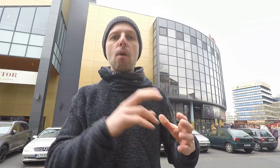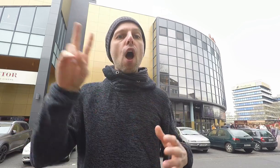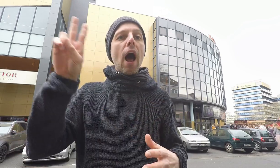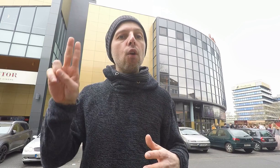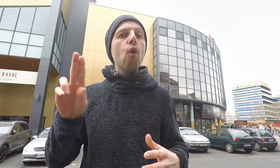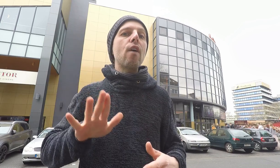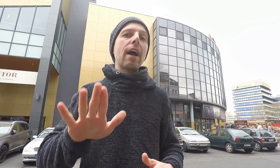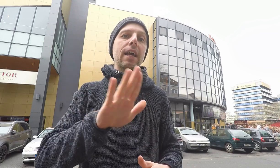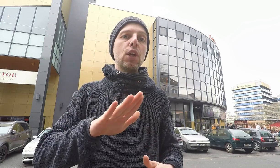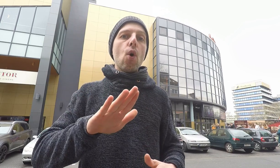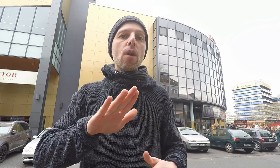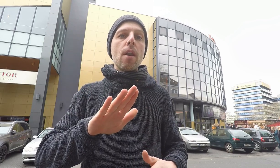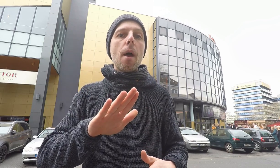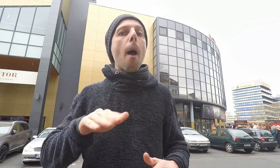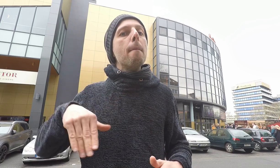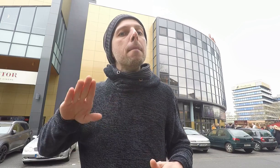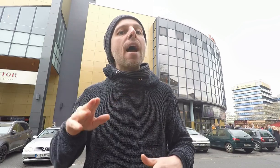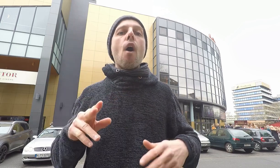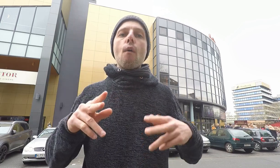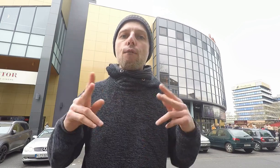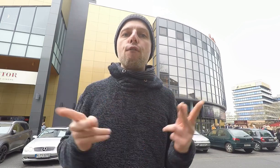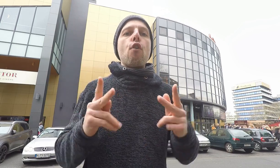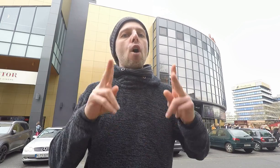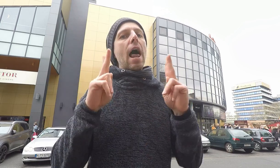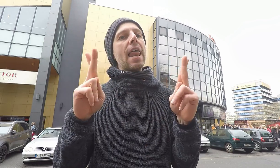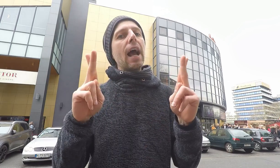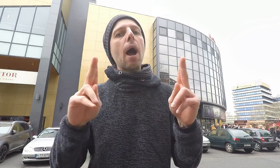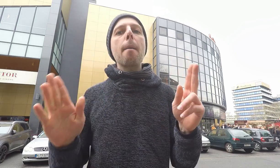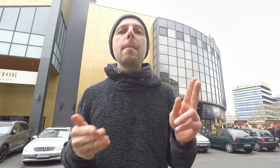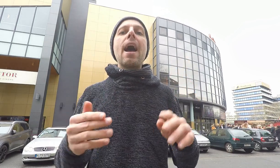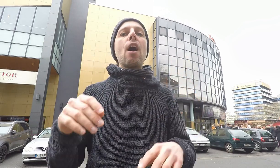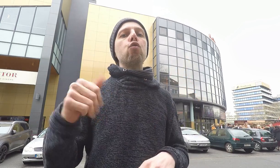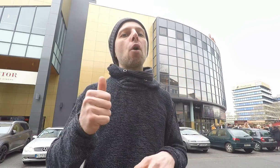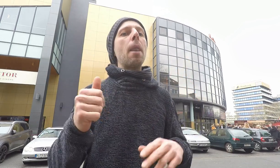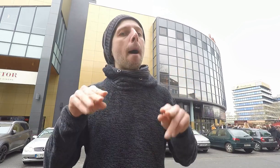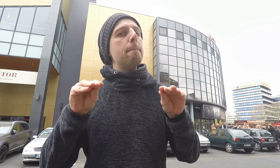In der Region Hannover wird die Forderung nach mehr Förderlehrern